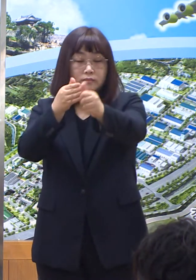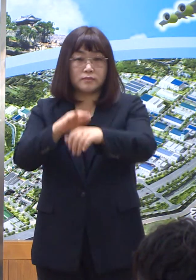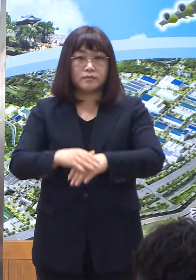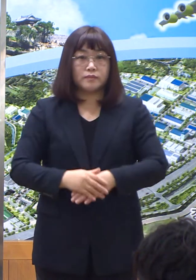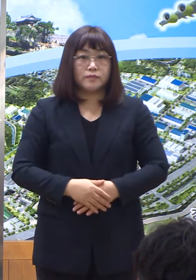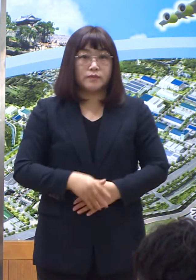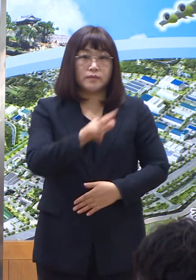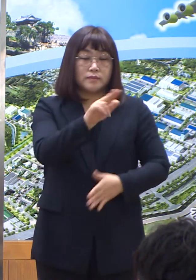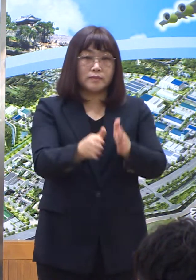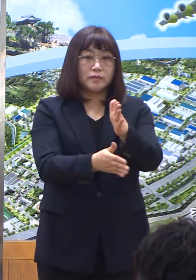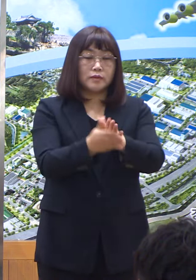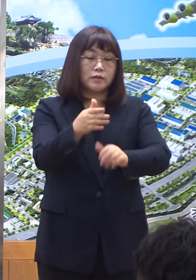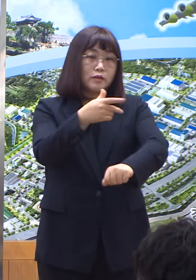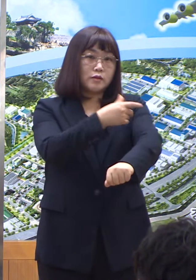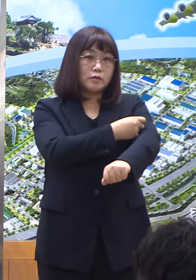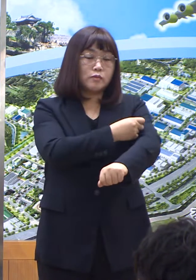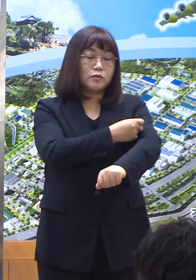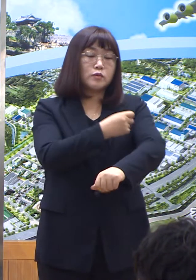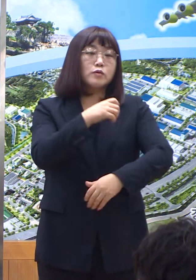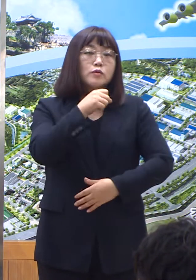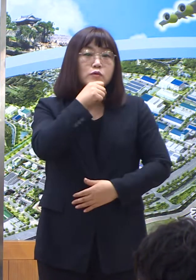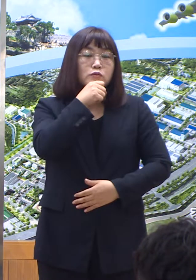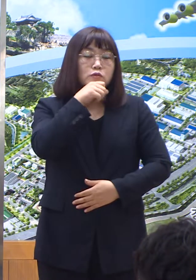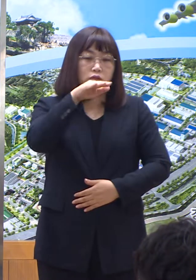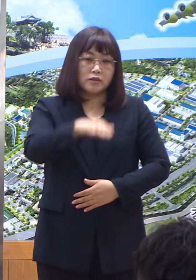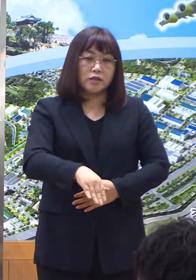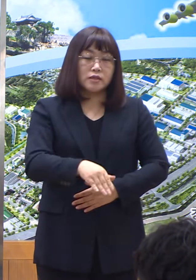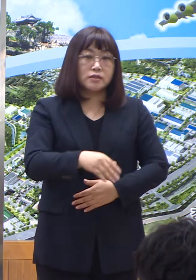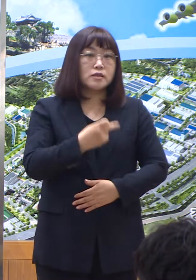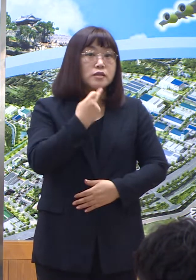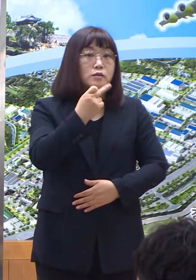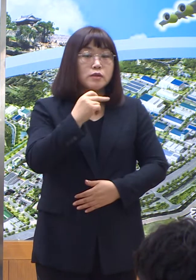우리 시는 접종률이 낮은 12~18세 청소년과